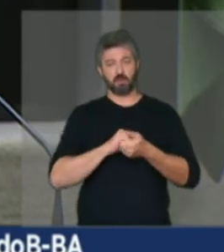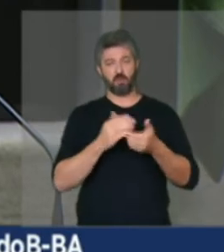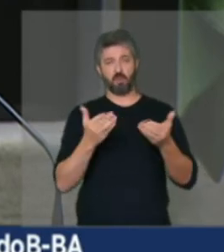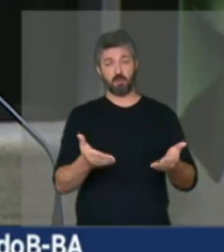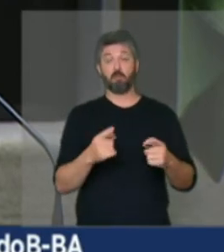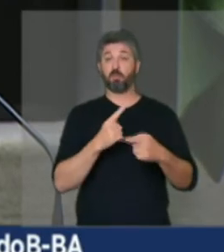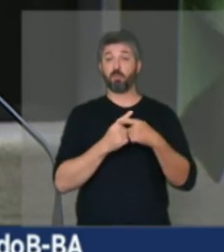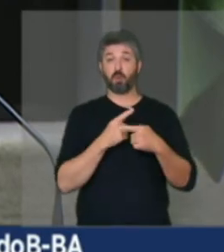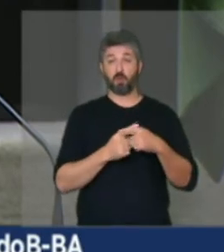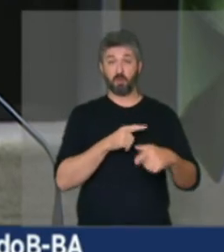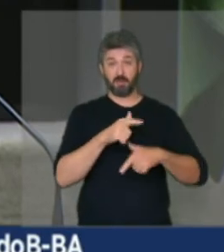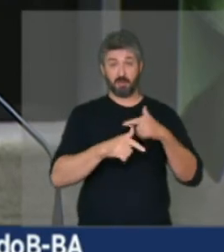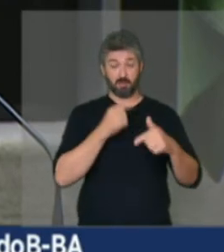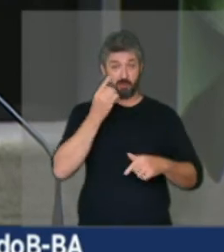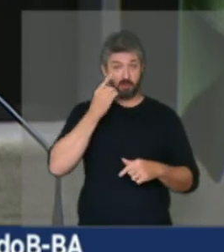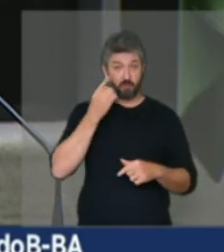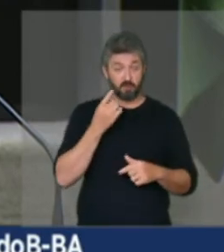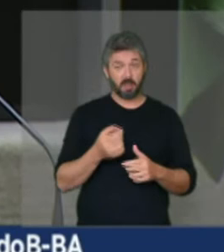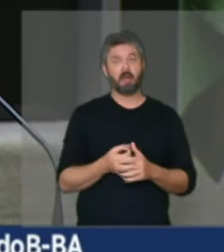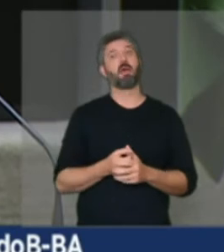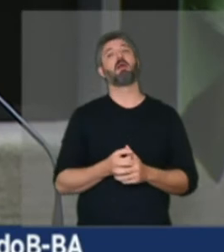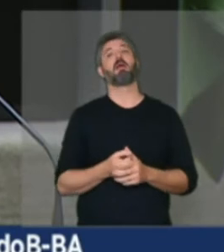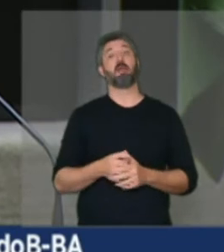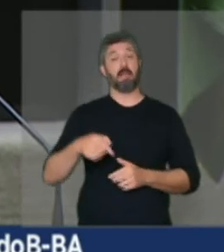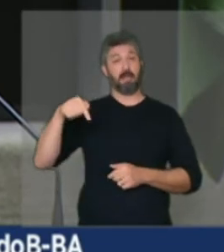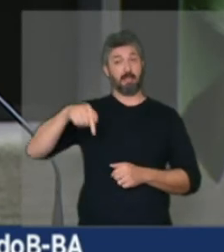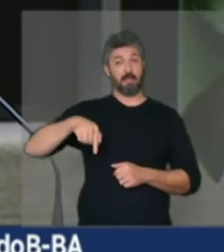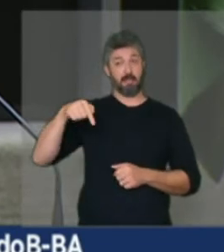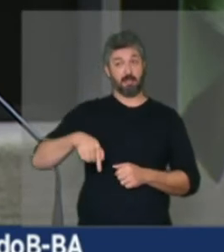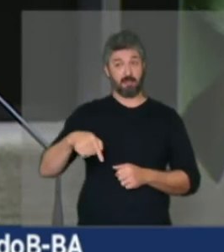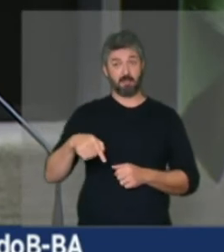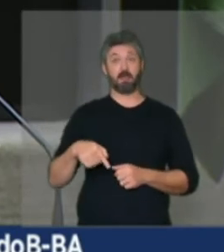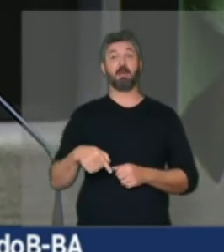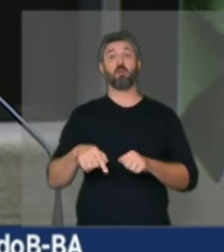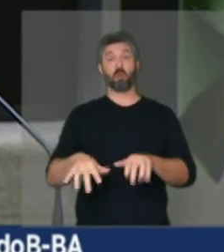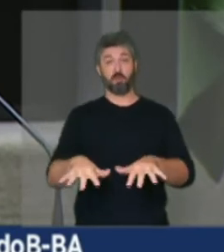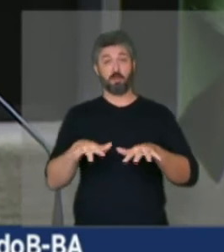SAUDAÇÃO. PORQUE A ATIVIDADE PARLAMENTAR É AQUI, ATIVIDADE NO PLENÁRIO, MAS O CORAÇÃO E OS DOIS PÀS NA LUTA SOCIAL